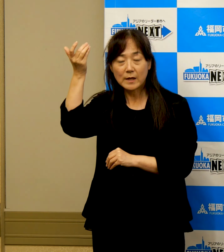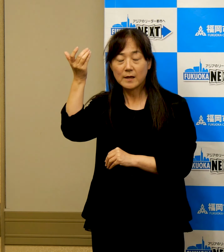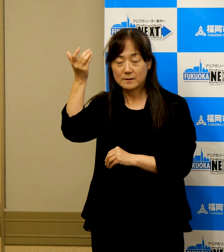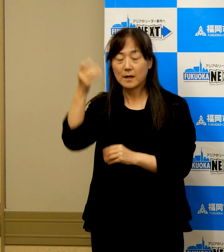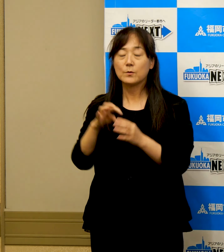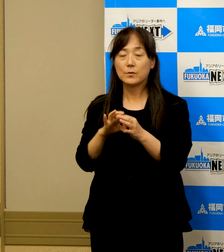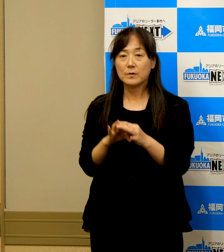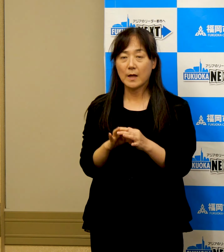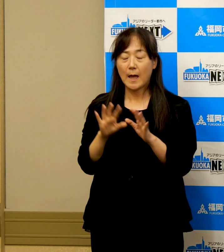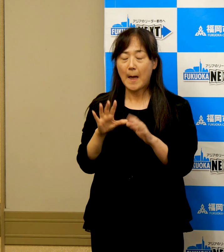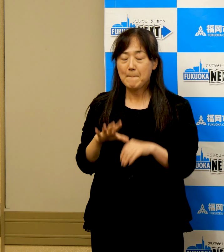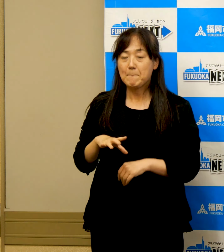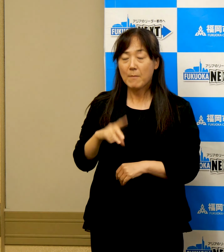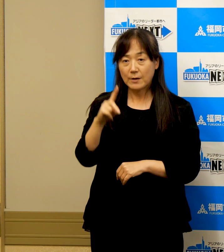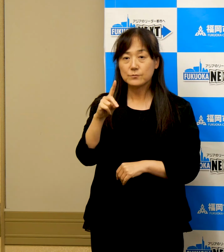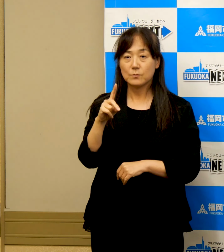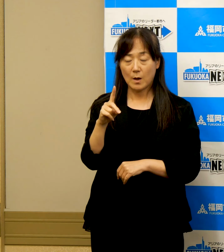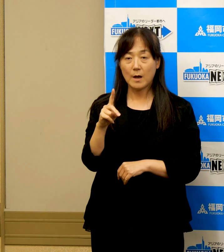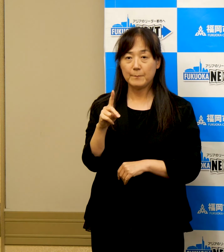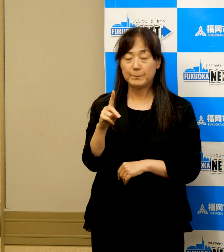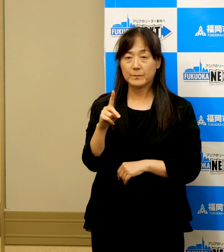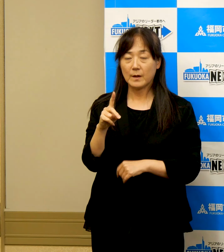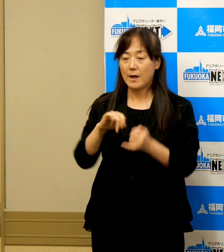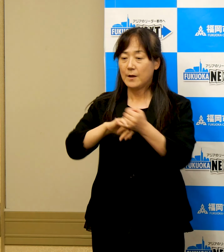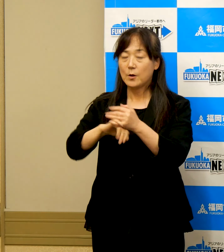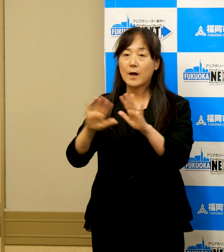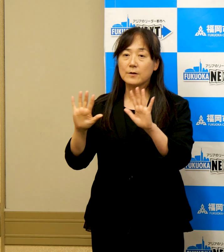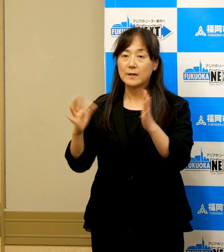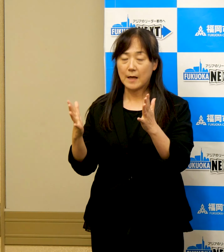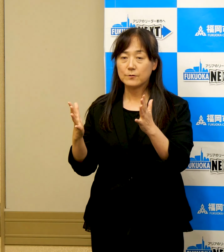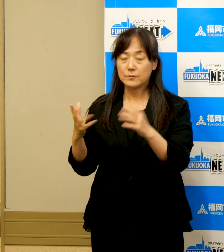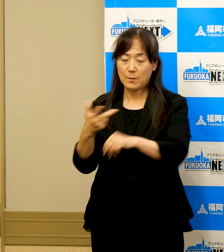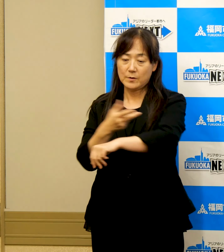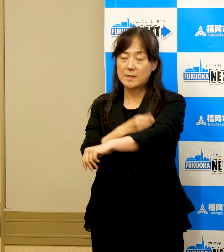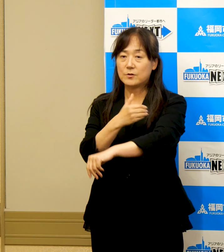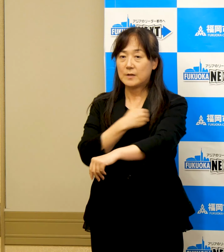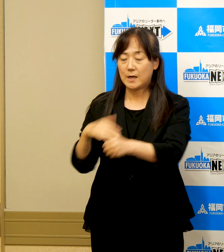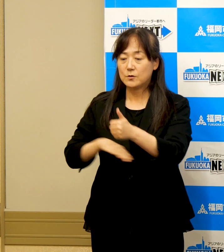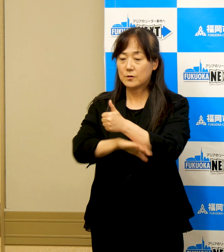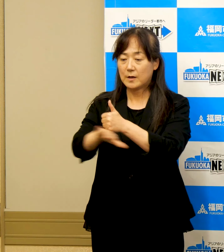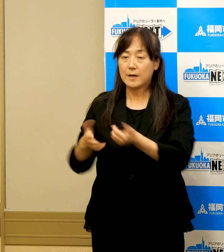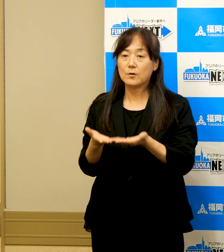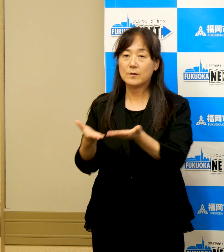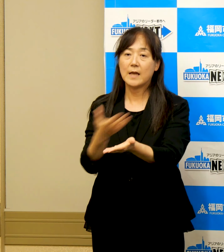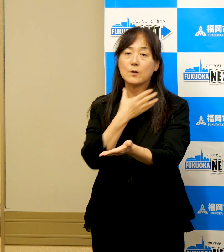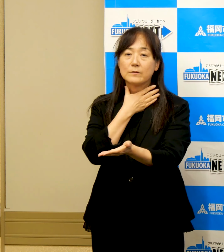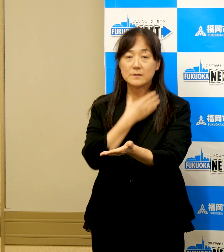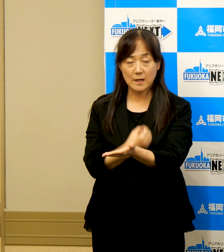まずはここの予約なしでできる環境を 提供しようということになります